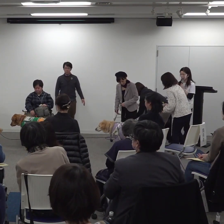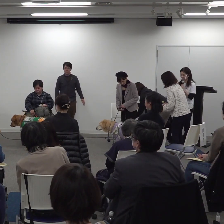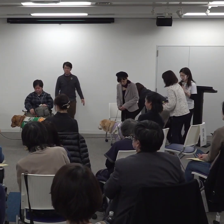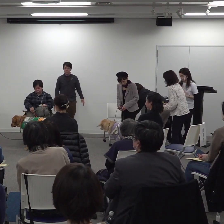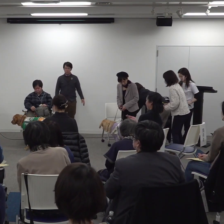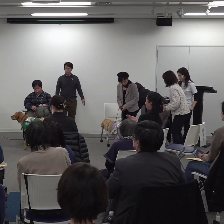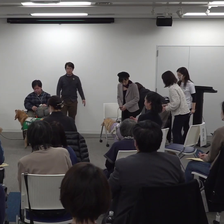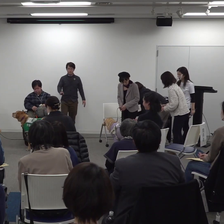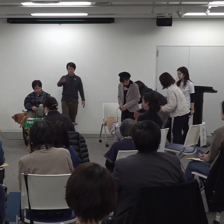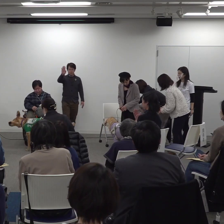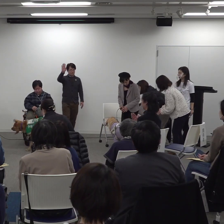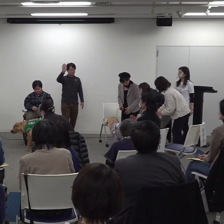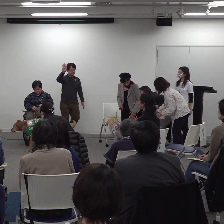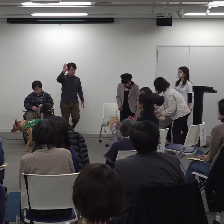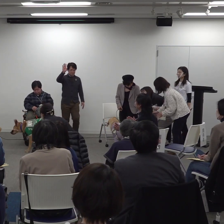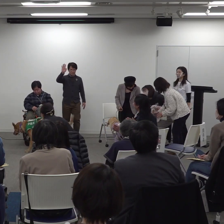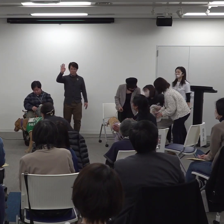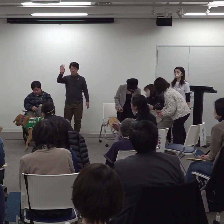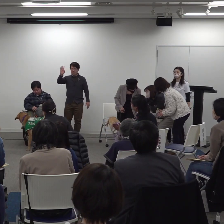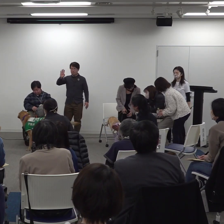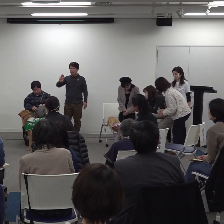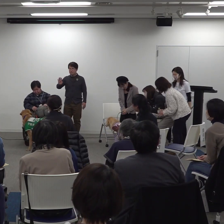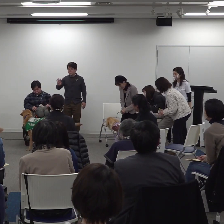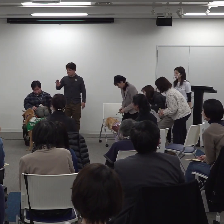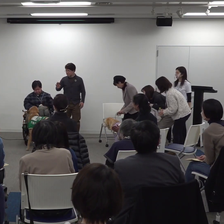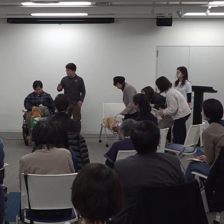質問者）はい いろんなお話ありがとうございました